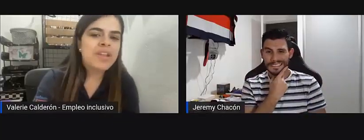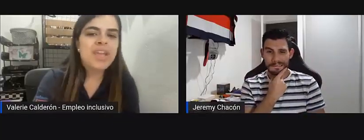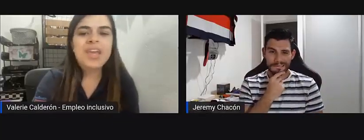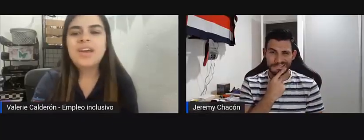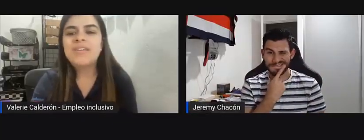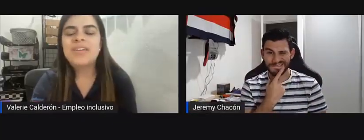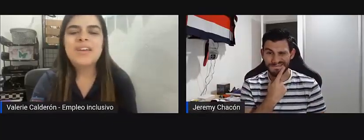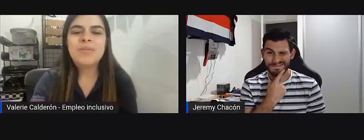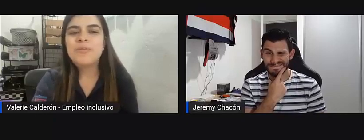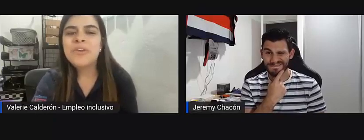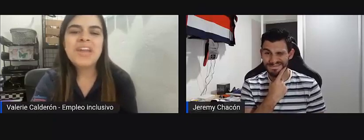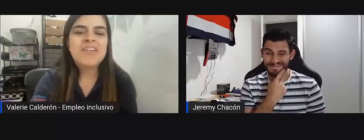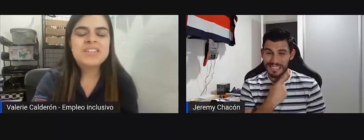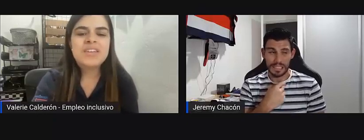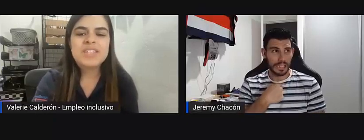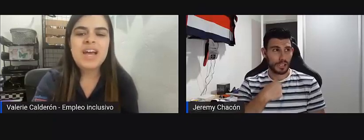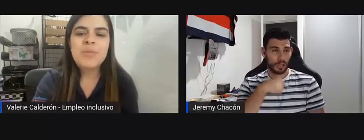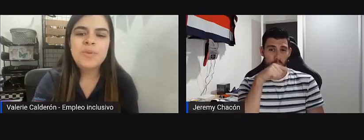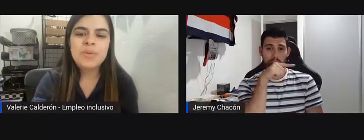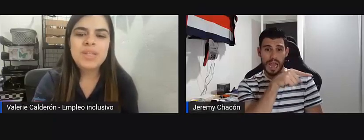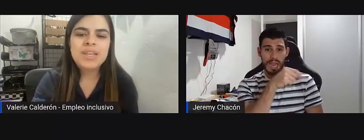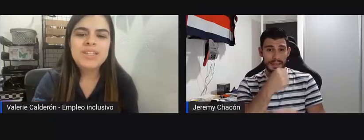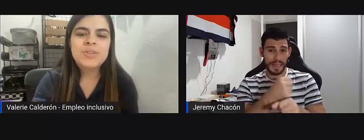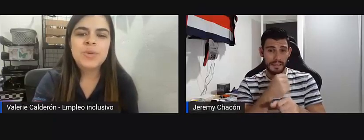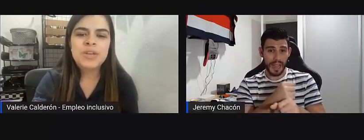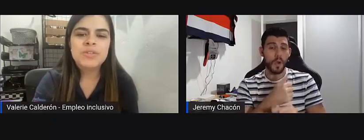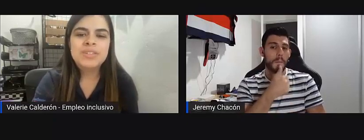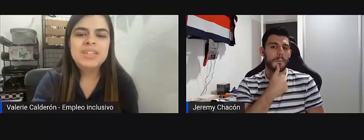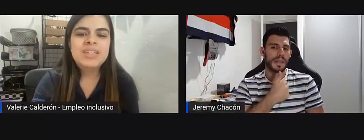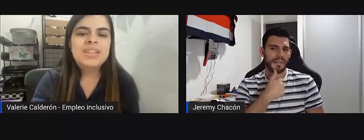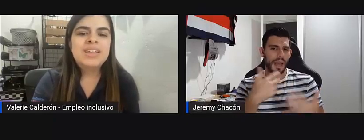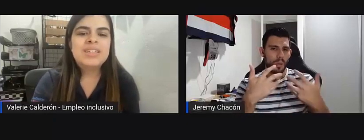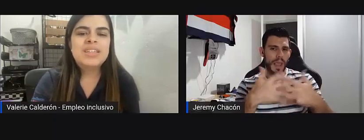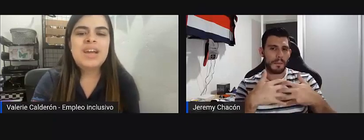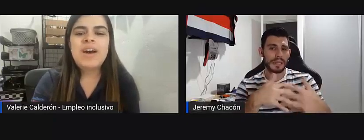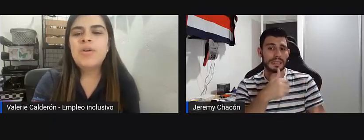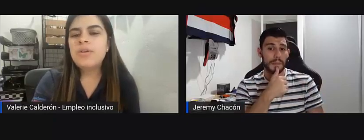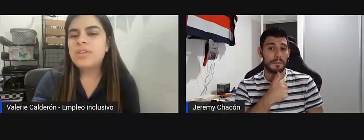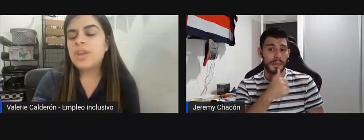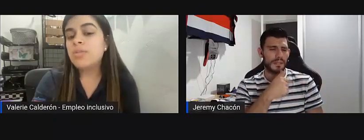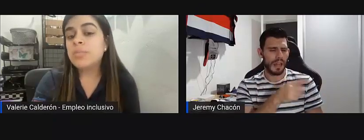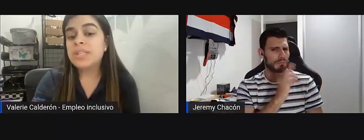viniera verdad que me fuera a ver si ahí estaba la oportunidad y yo Bueno ese trabajo a vender a